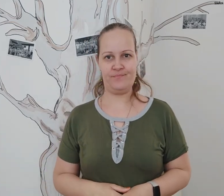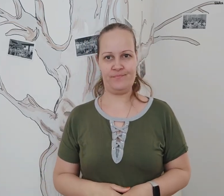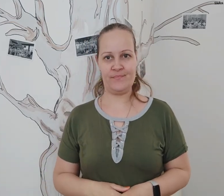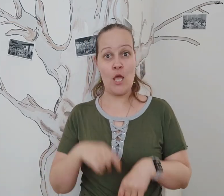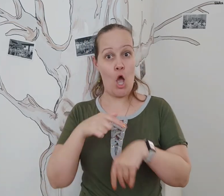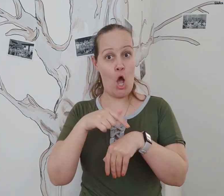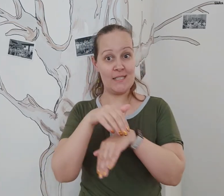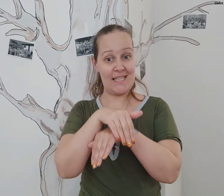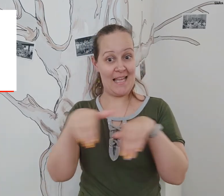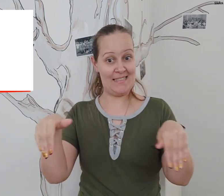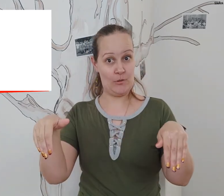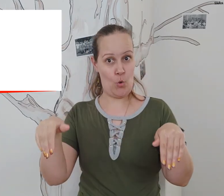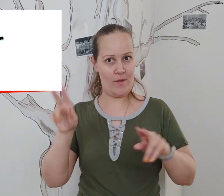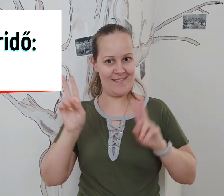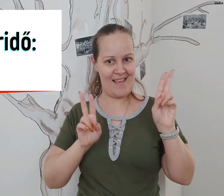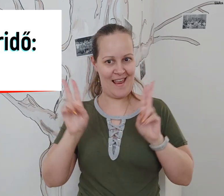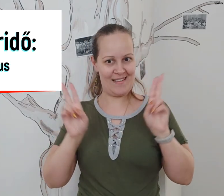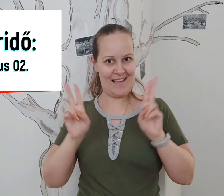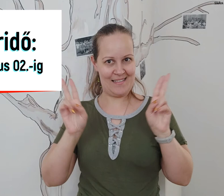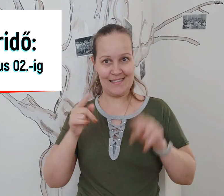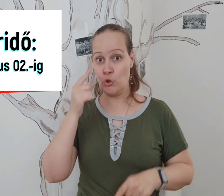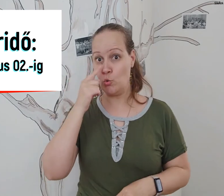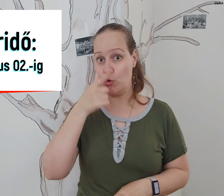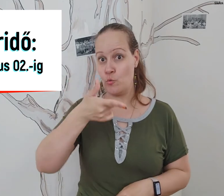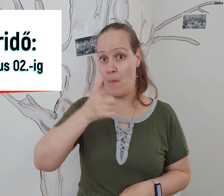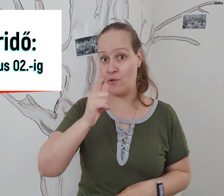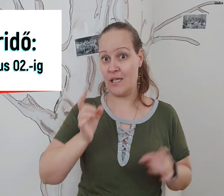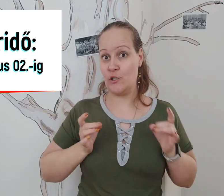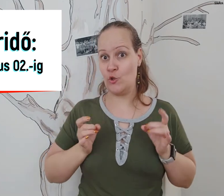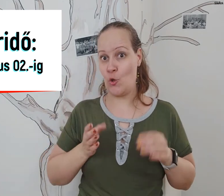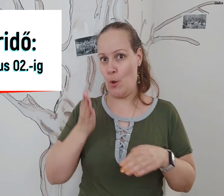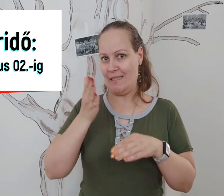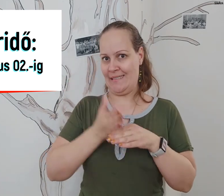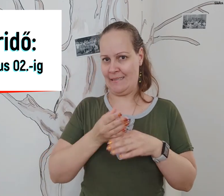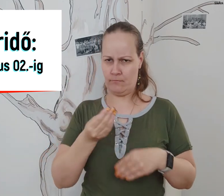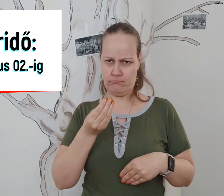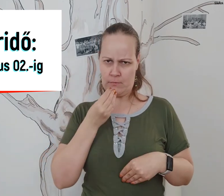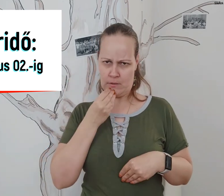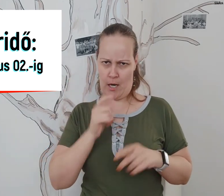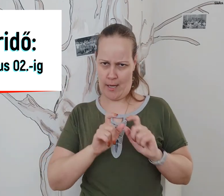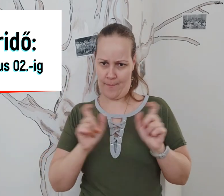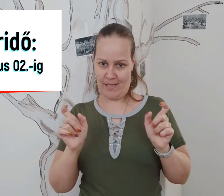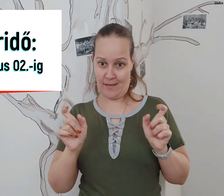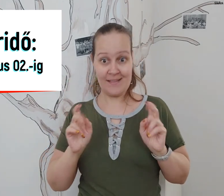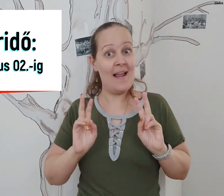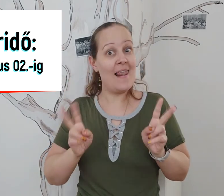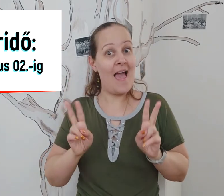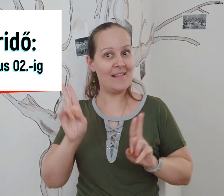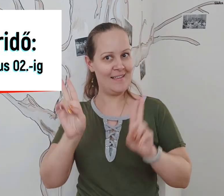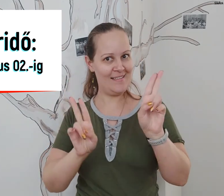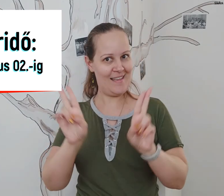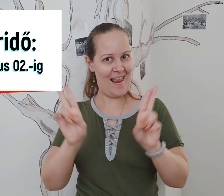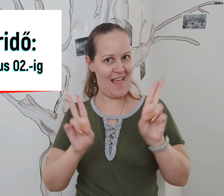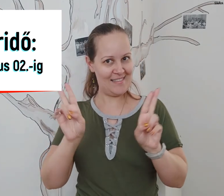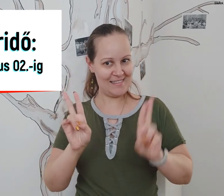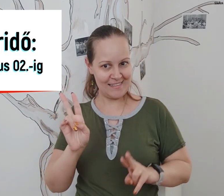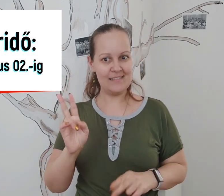Jelentkezési határidő június 02-ig lehet jelezni